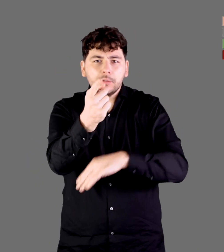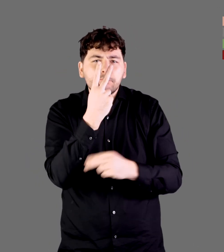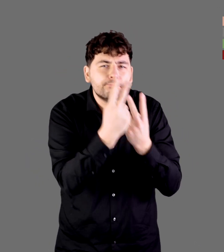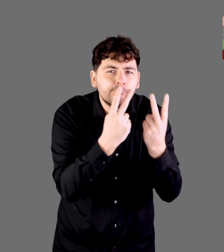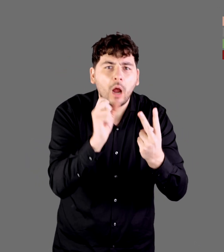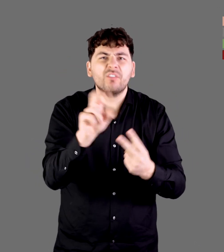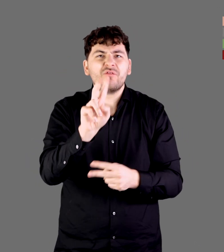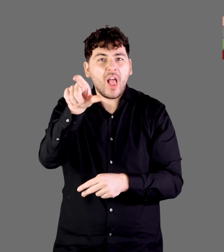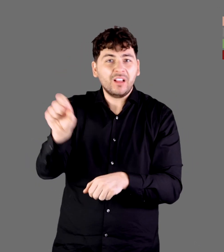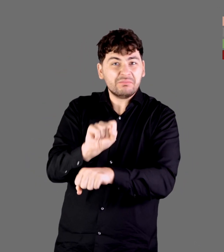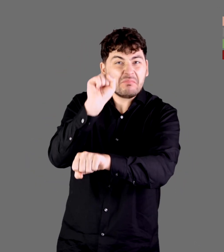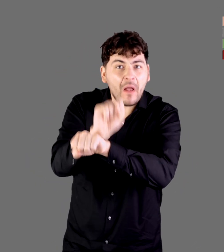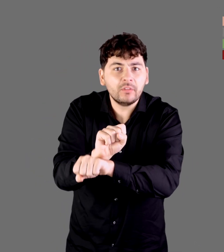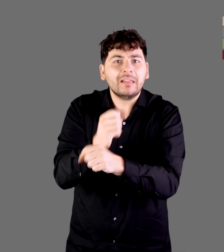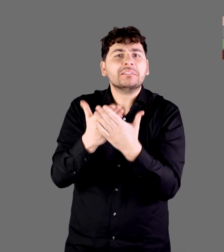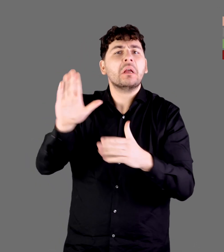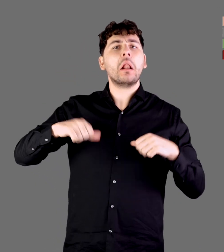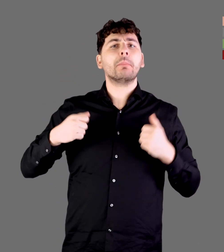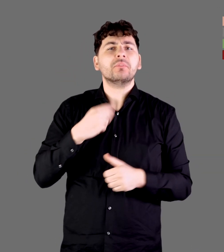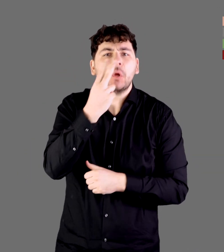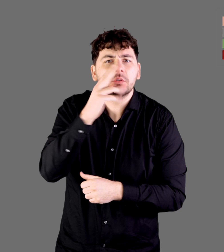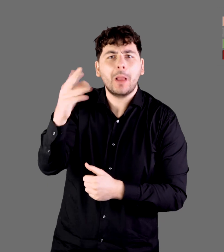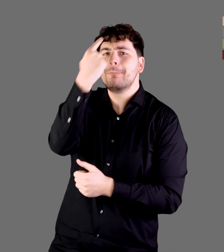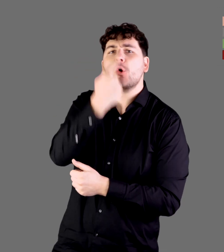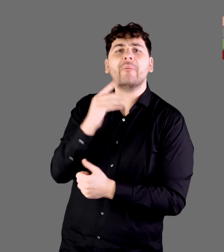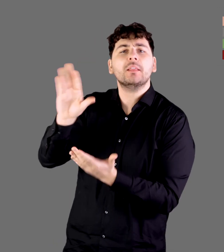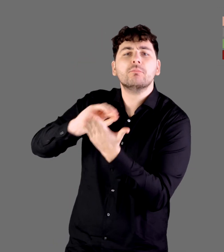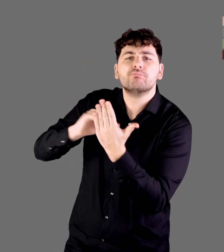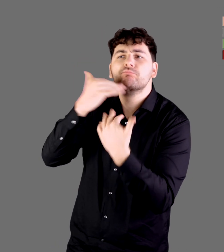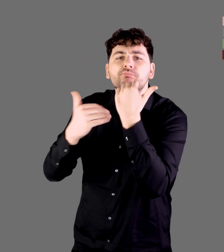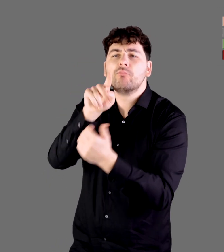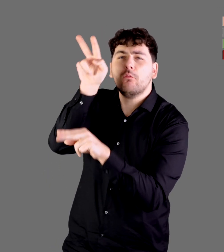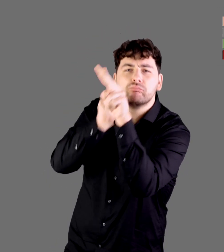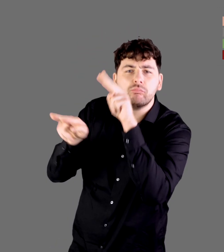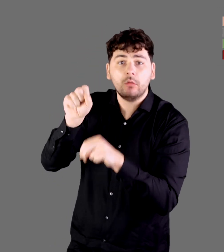Auch hier finden Sie Biografien von Inhaftierten.